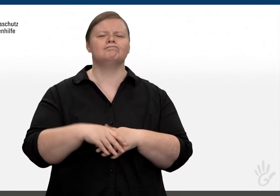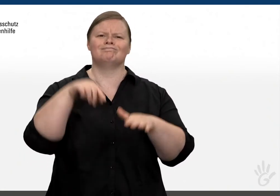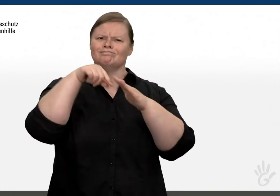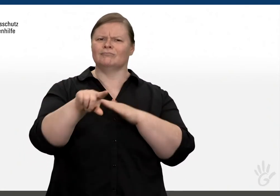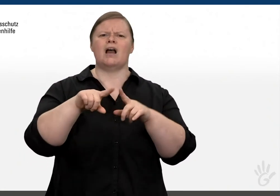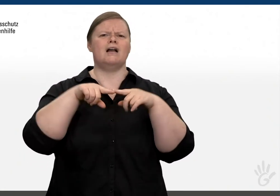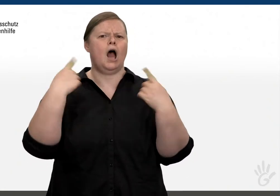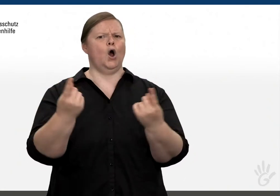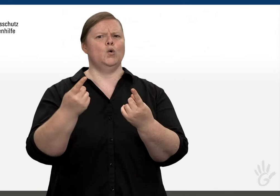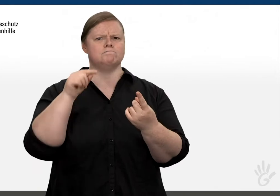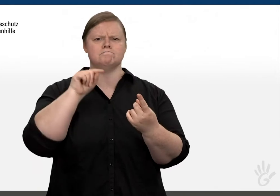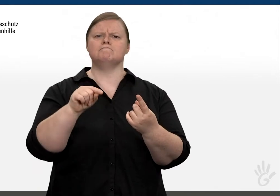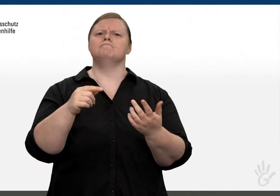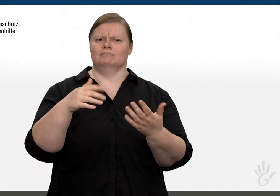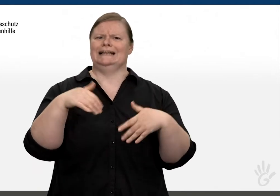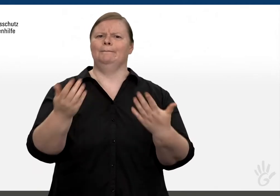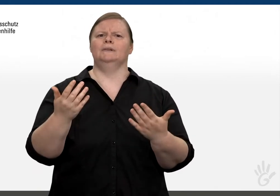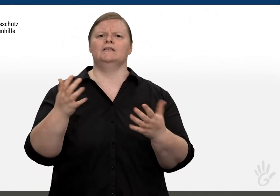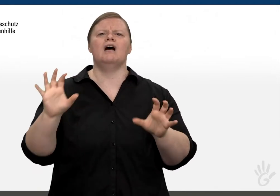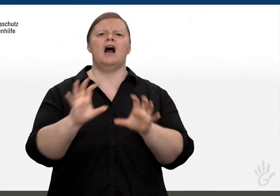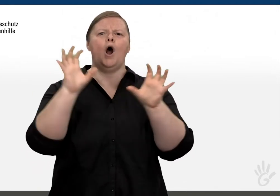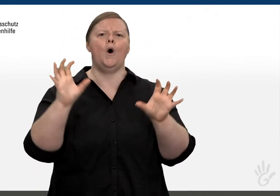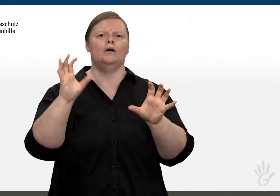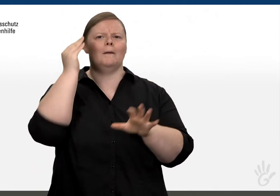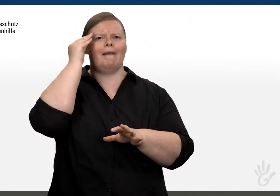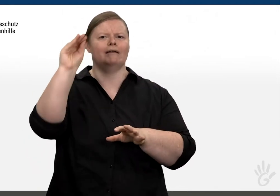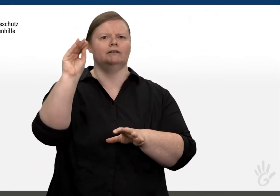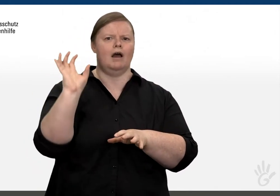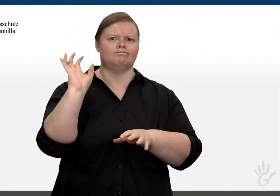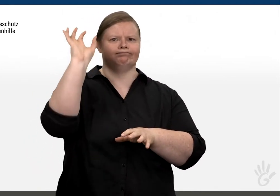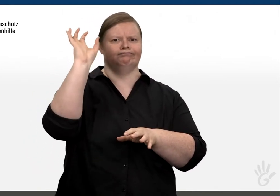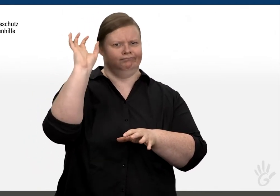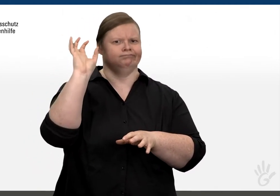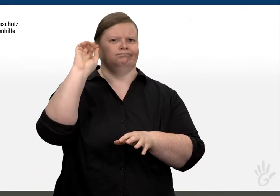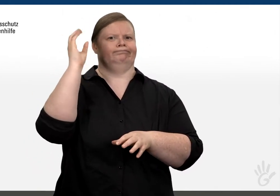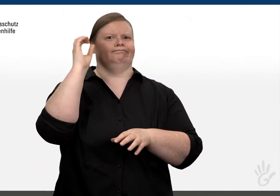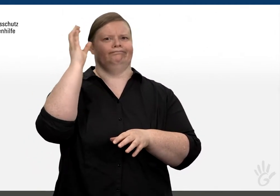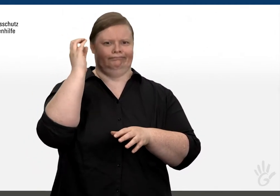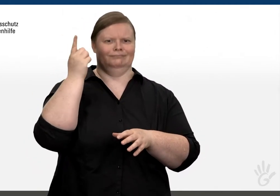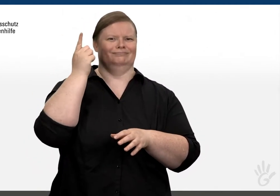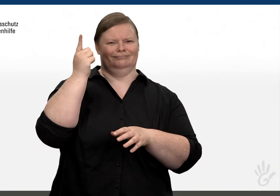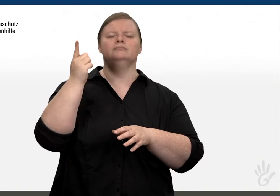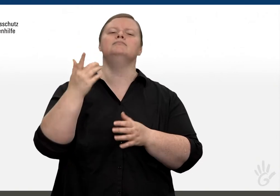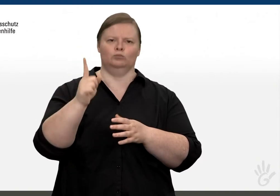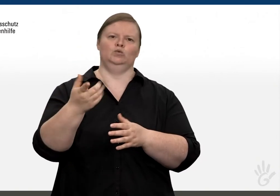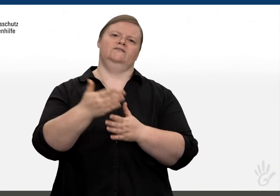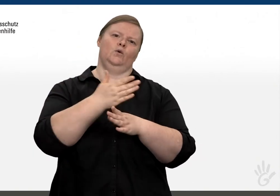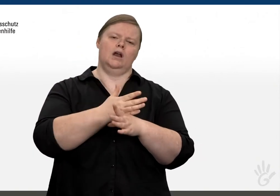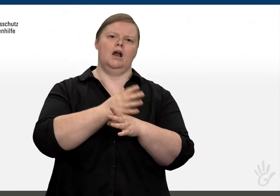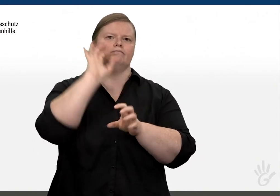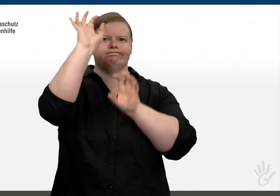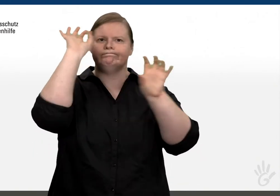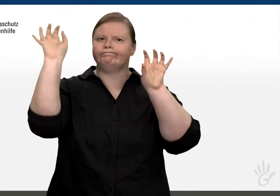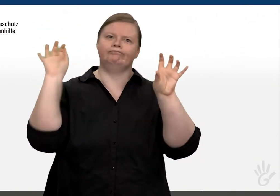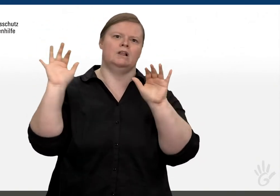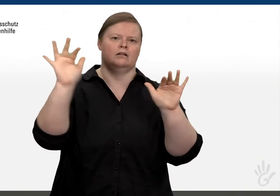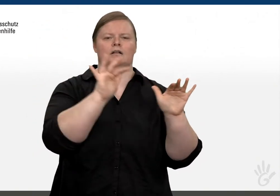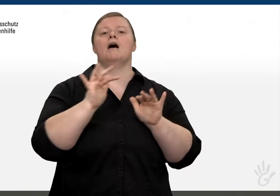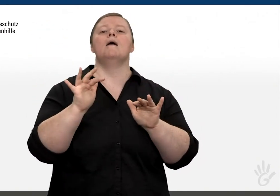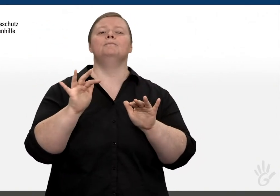Installieren Sie Rauchmelder